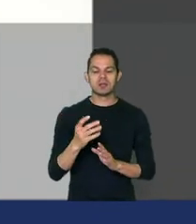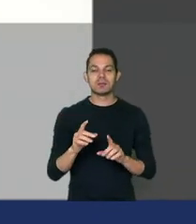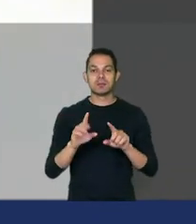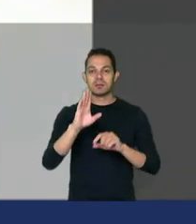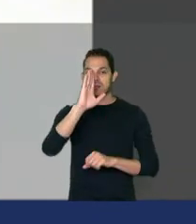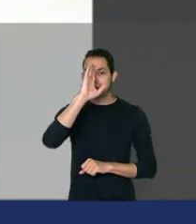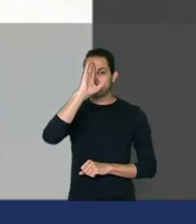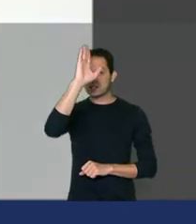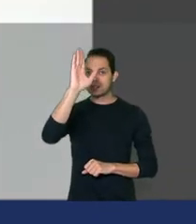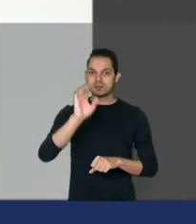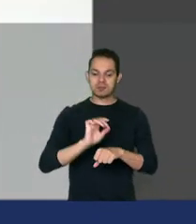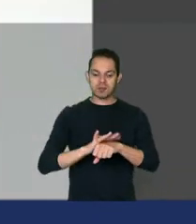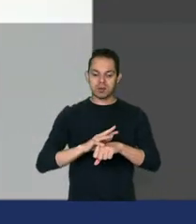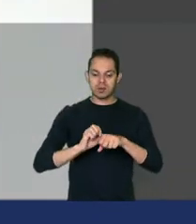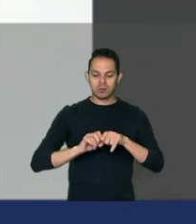NOSSO PAÍS ESPECIALMENTE A